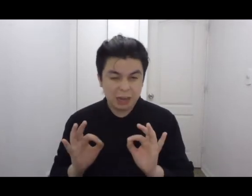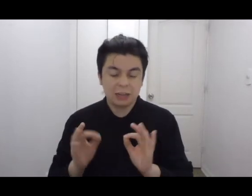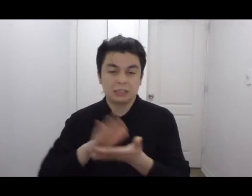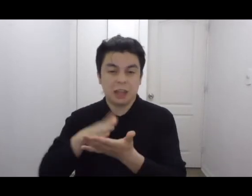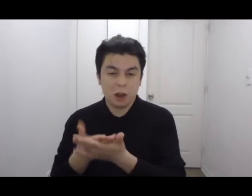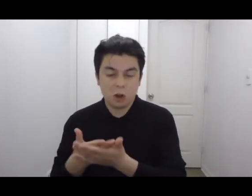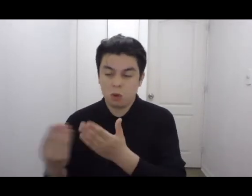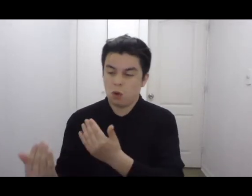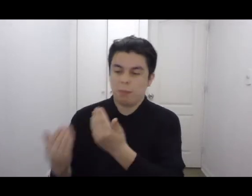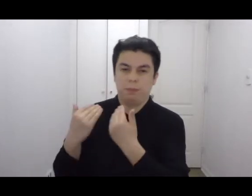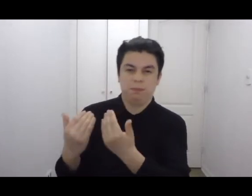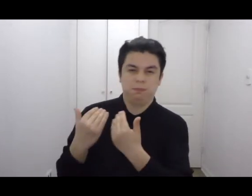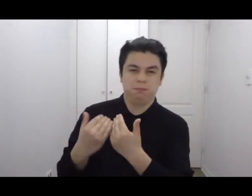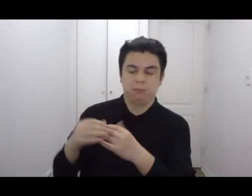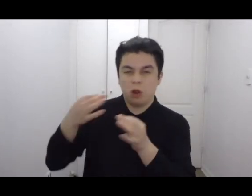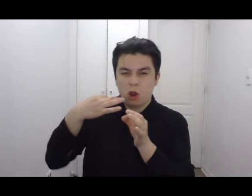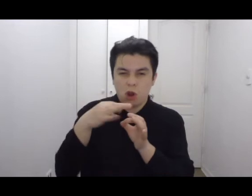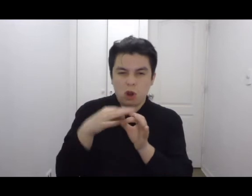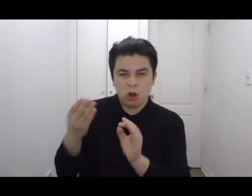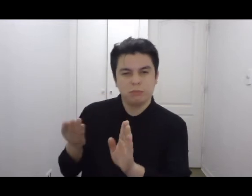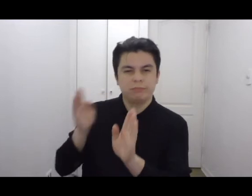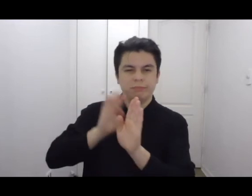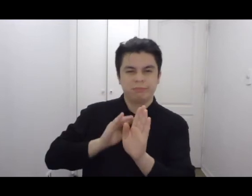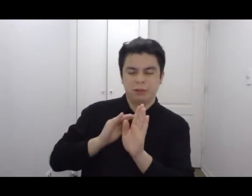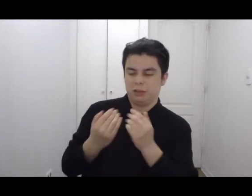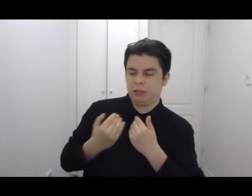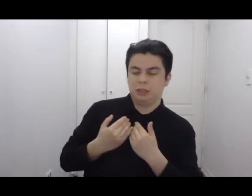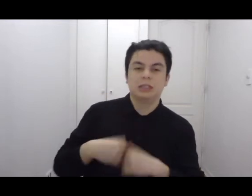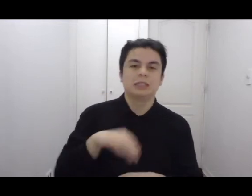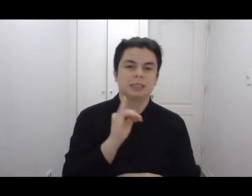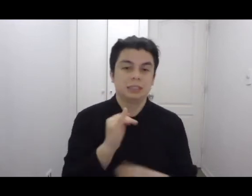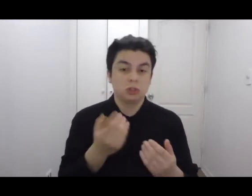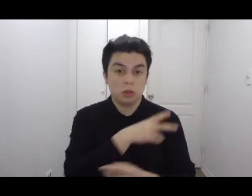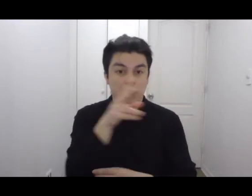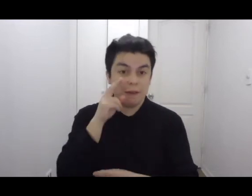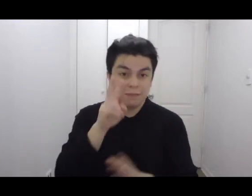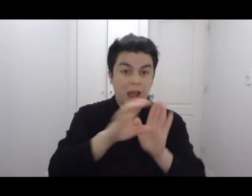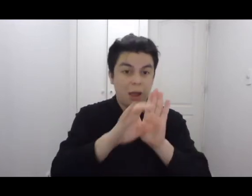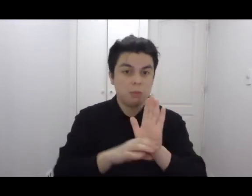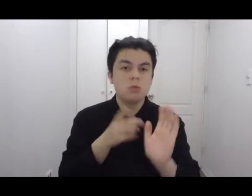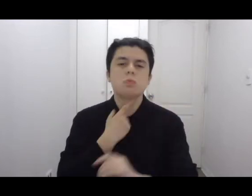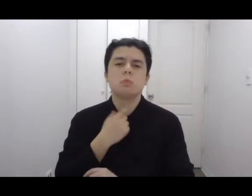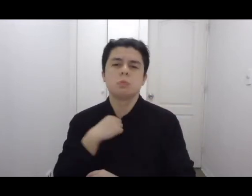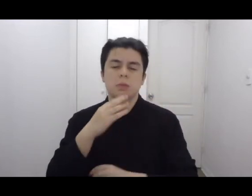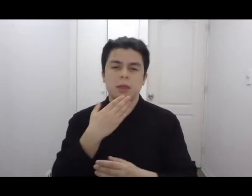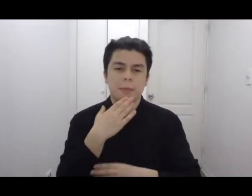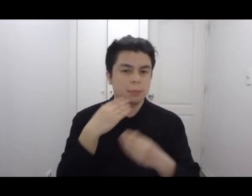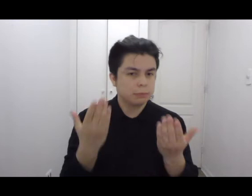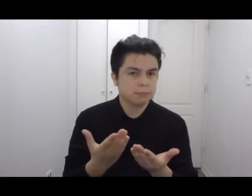el capítulo 3 abajito Camilla Muñoz pueden contactarla se comunican con ella vean, el capítulo pues está muy interesante también